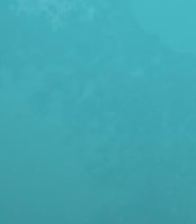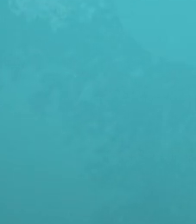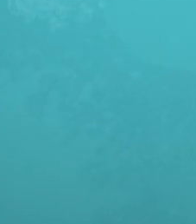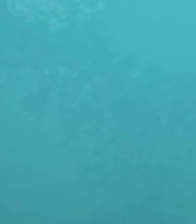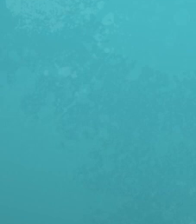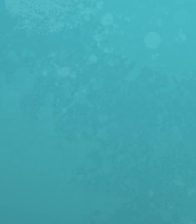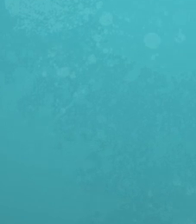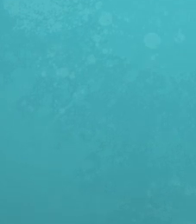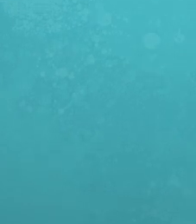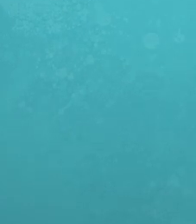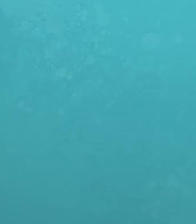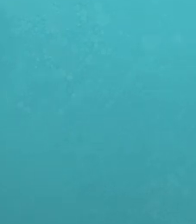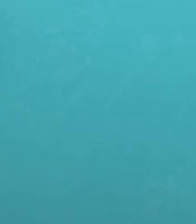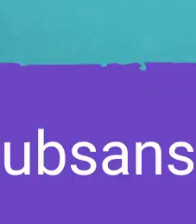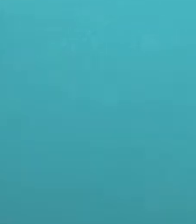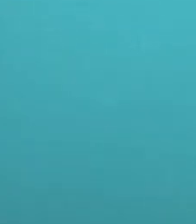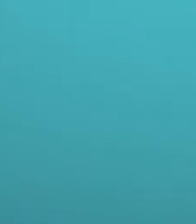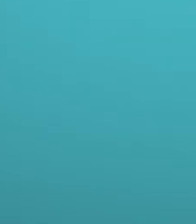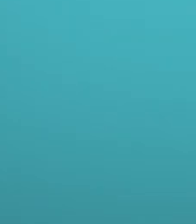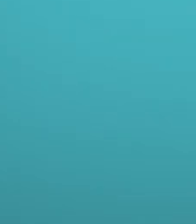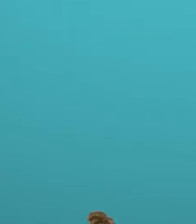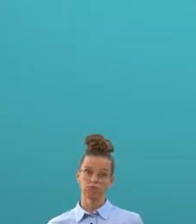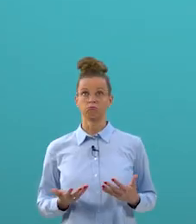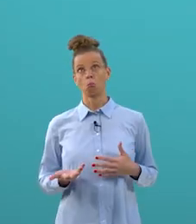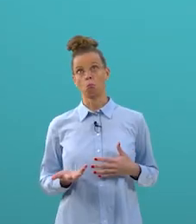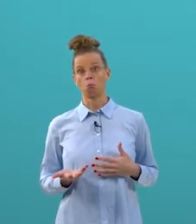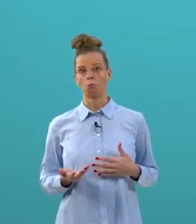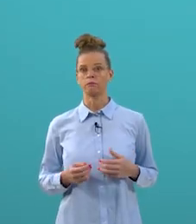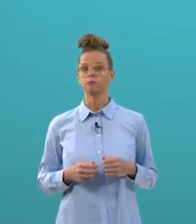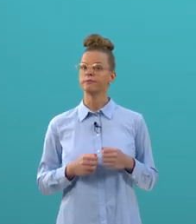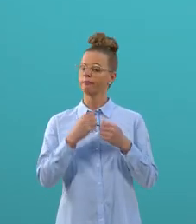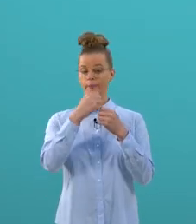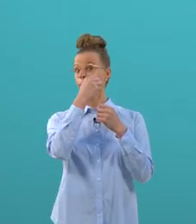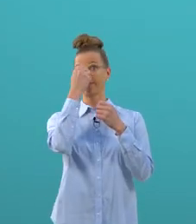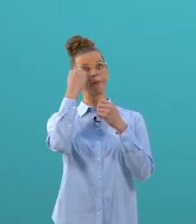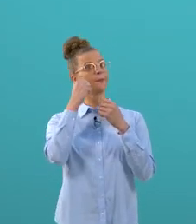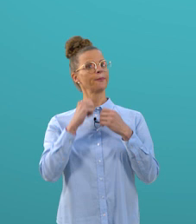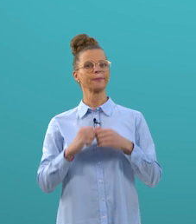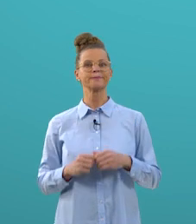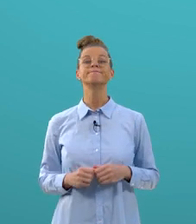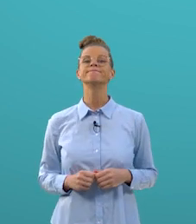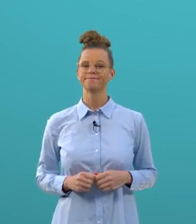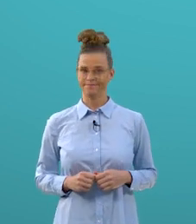Tage auf den neuen Job übertragen. Ob Cremes, Seren oder Make-up: Kosmetik- und Pflegeprodukte